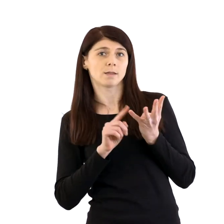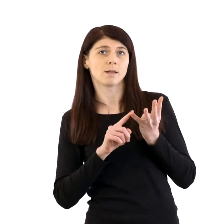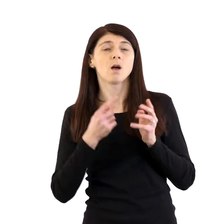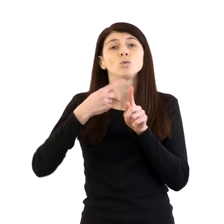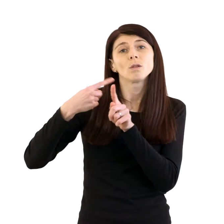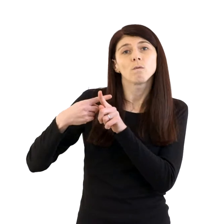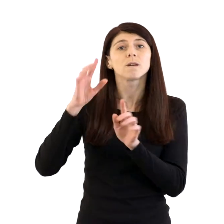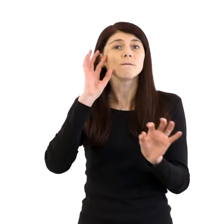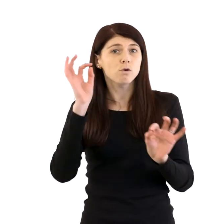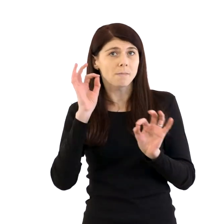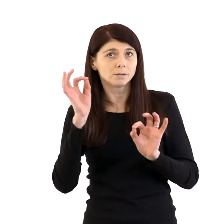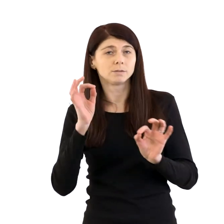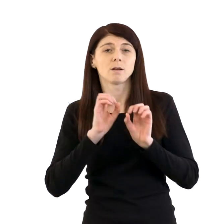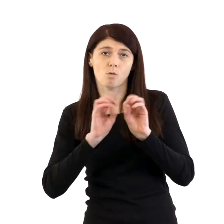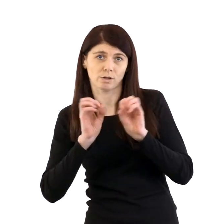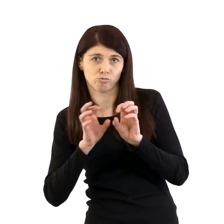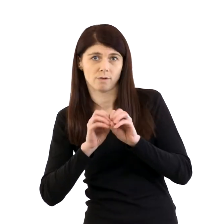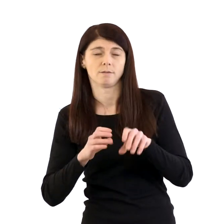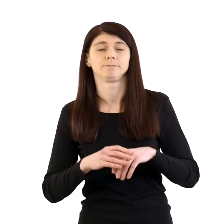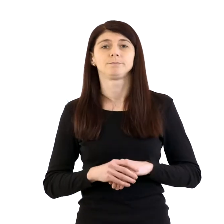dodatkowe informacje i objaśnienia.